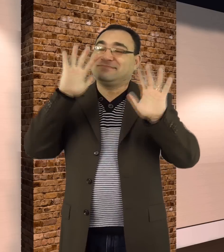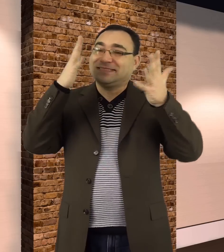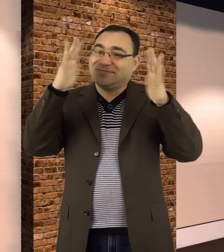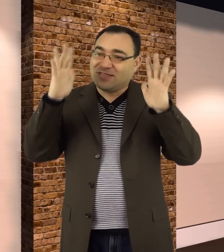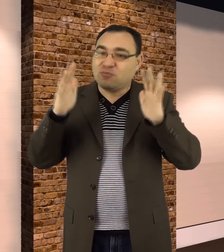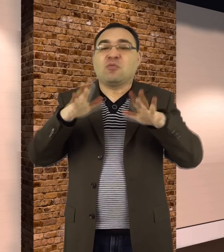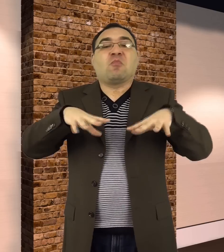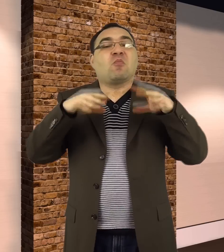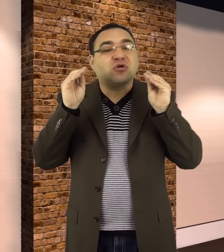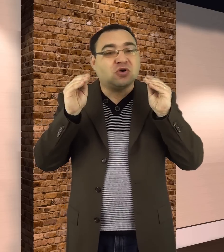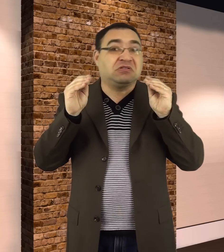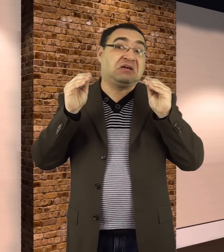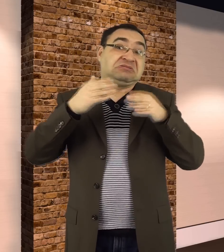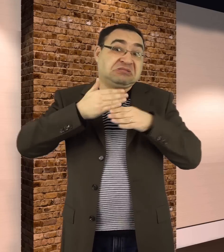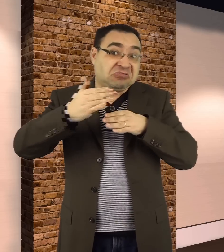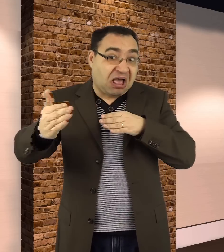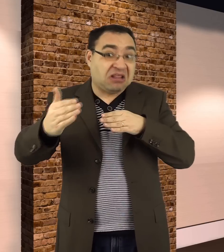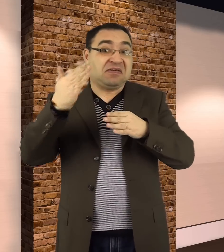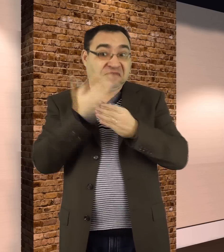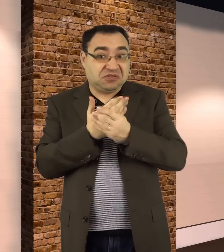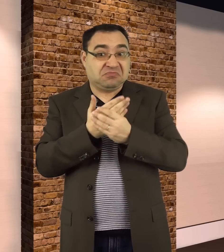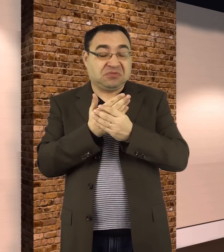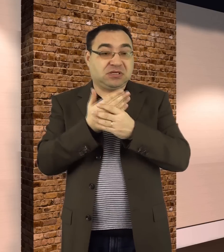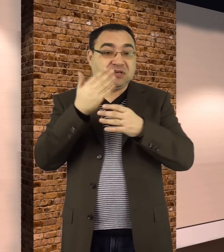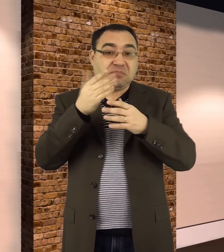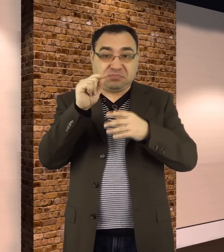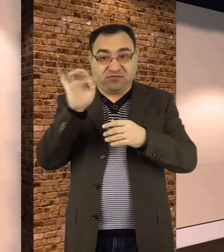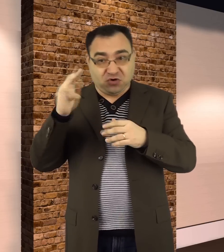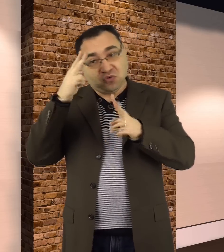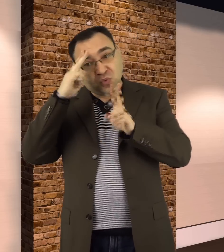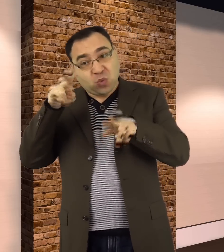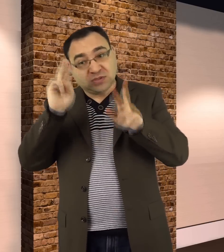Jeszcze nie wiadomo czy ten wyrok będzie uznawany przez PFRON w każdej takiej sytuacji do innych pracodawców.